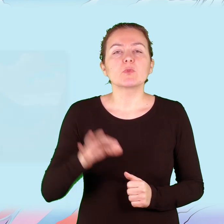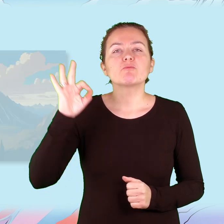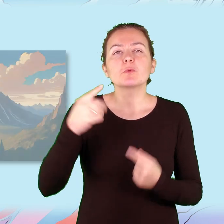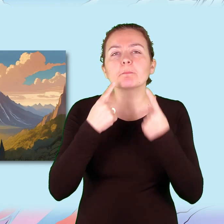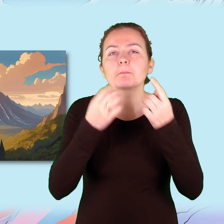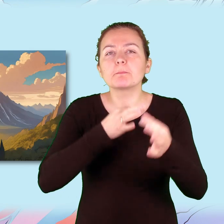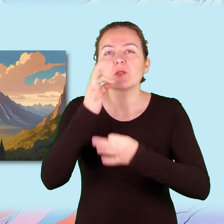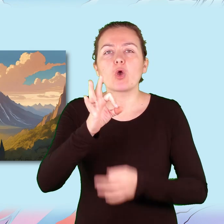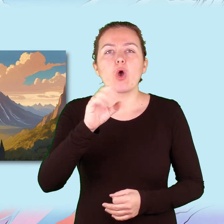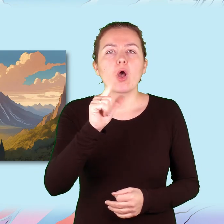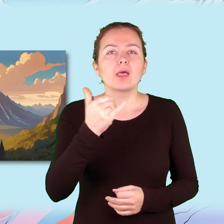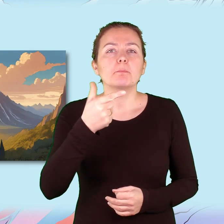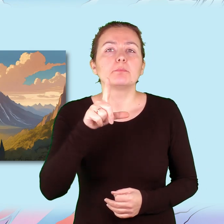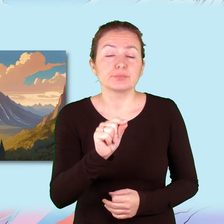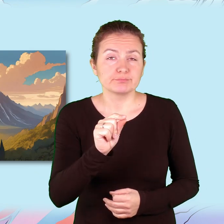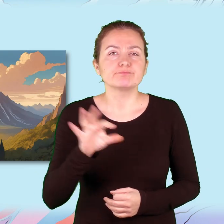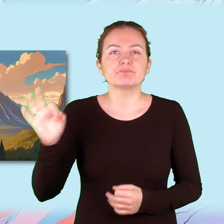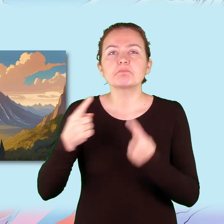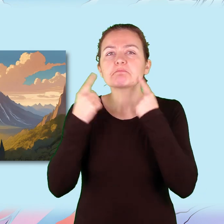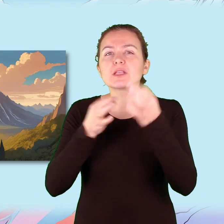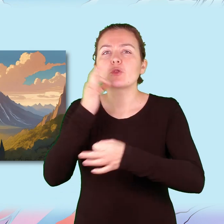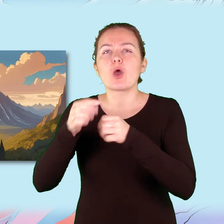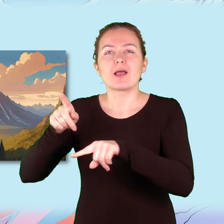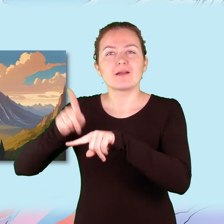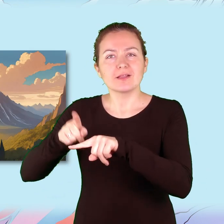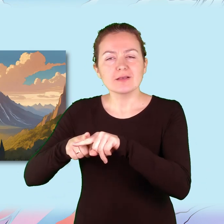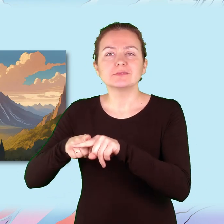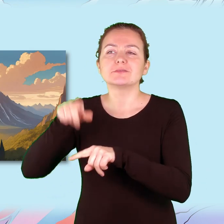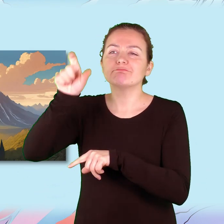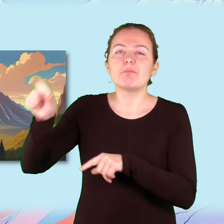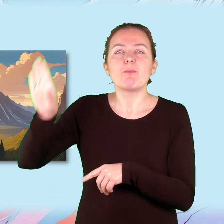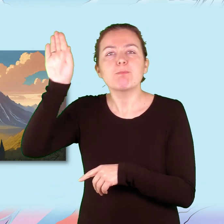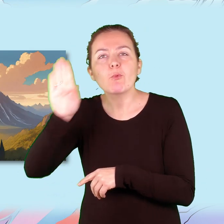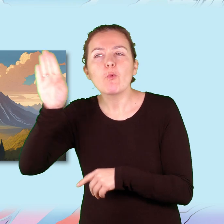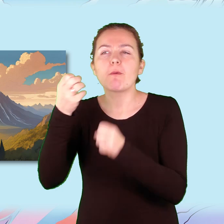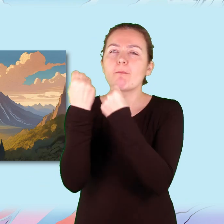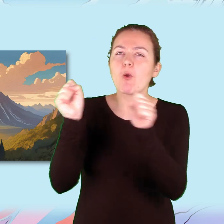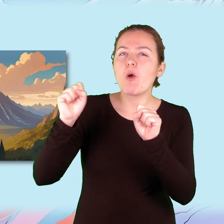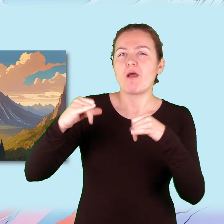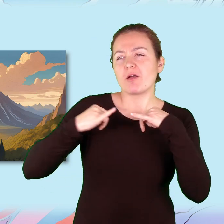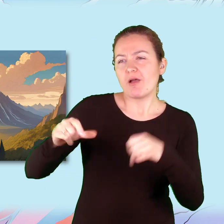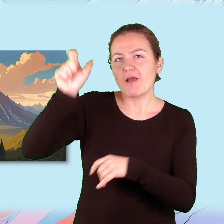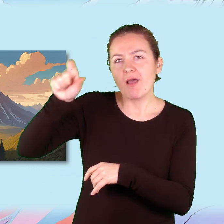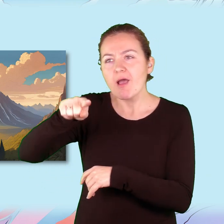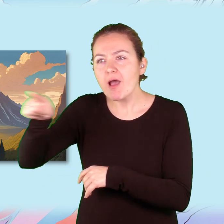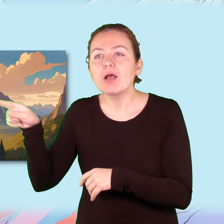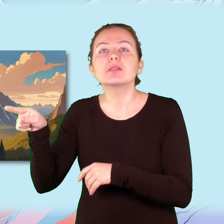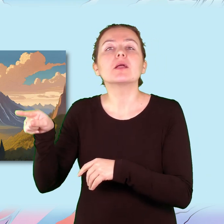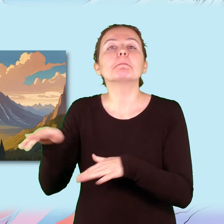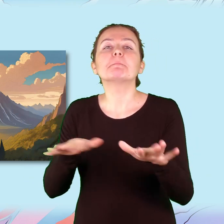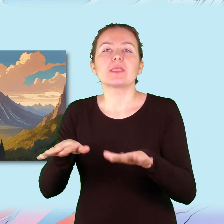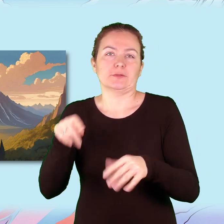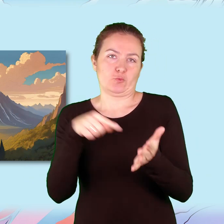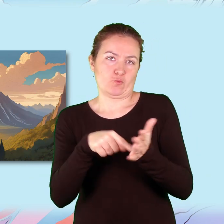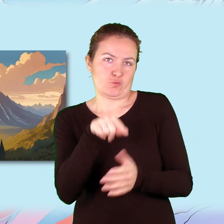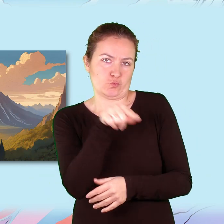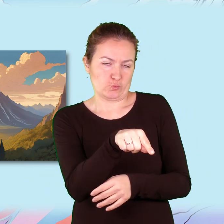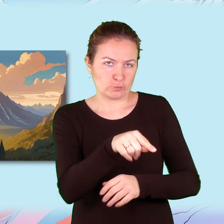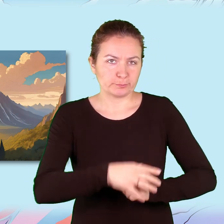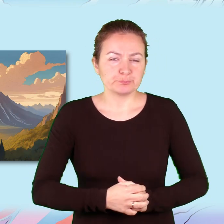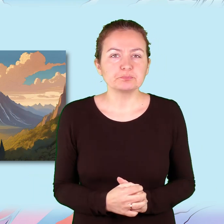• Mityczny Olimp – siedziba herosów i bogów mitologii greckiej.